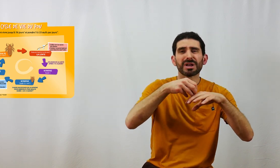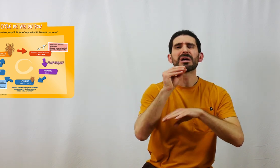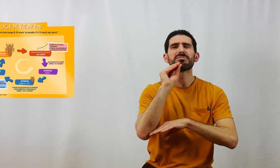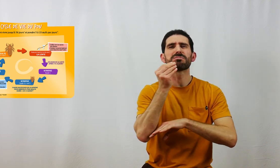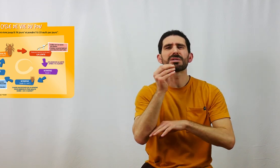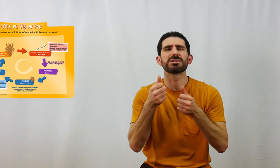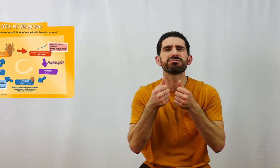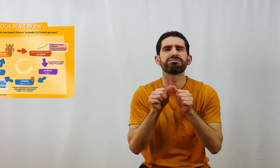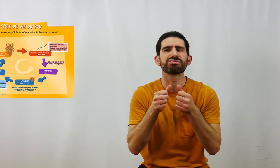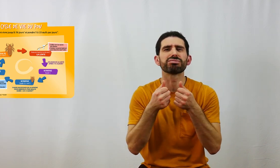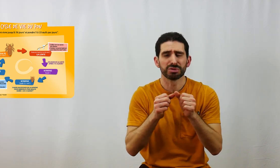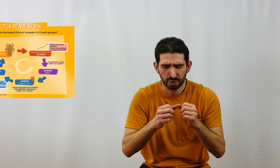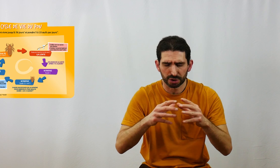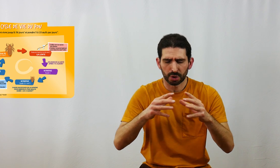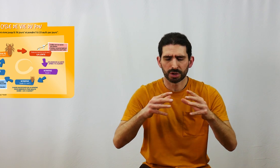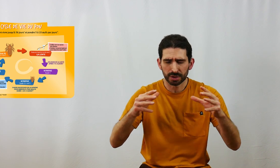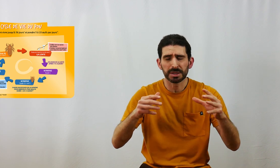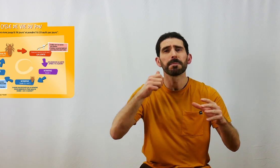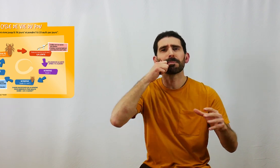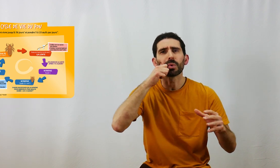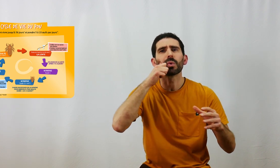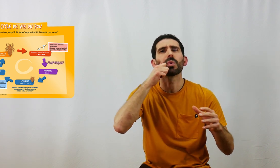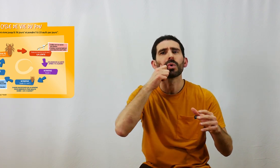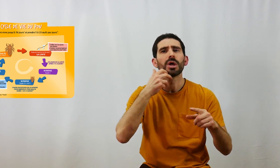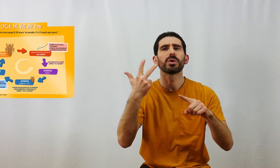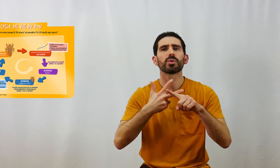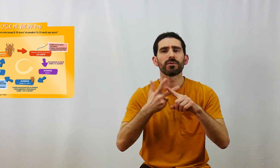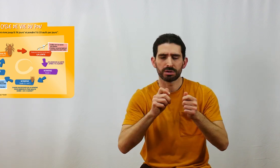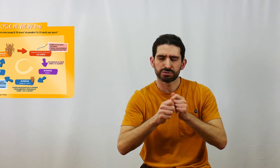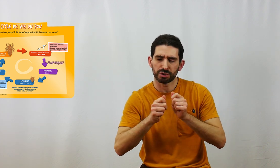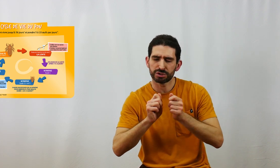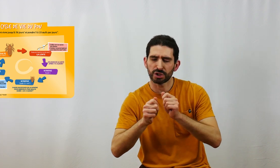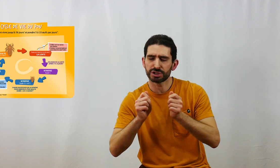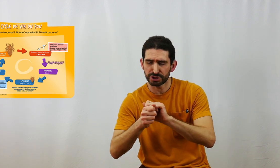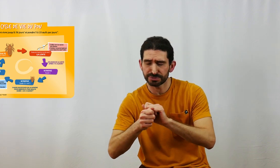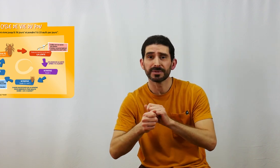Les bébés poux grandissent en muant trois fois.